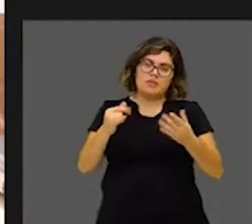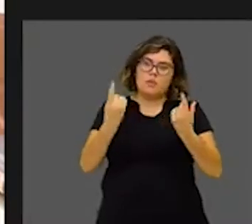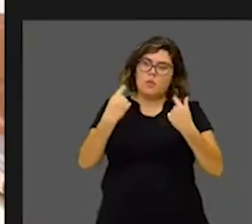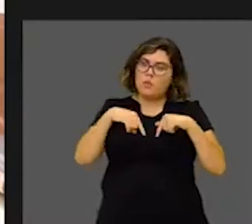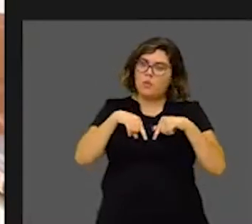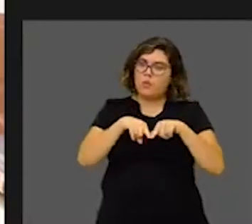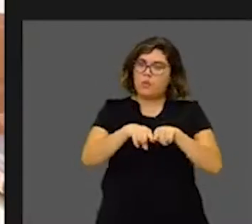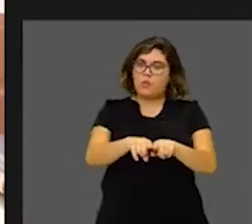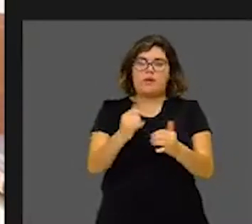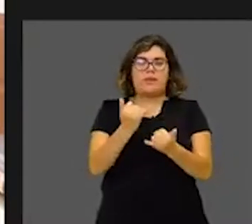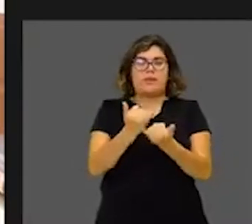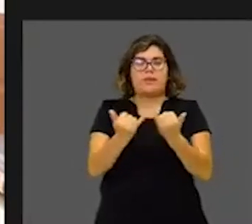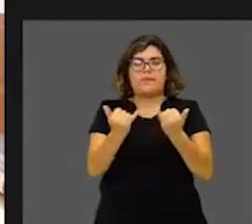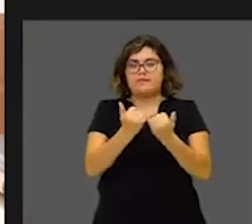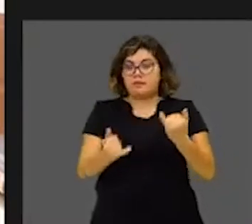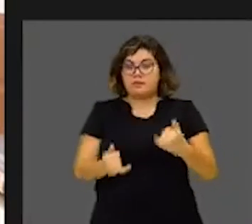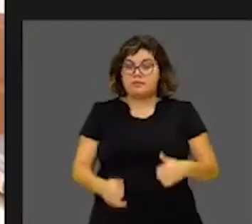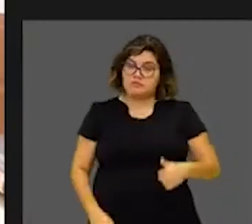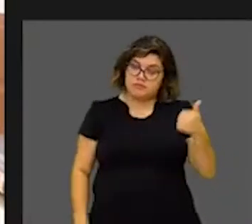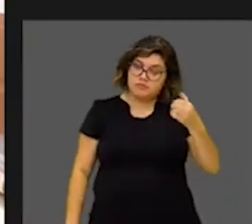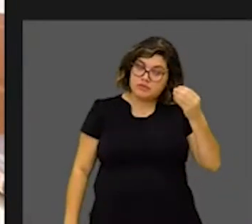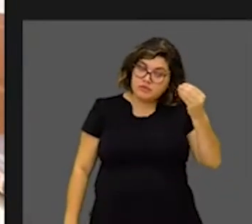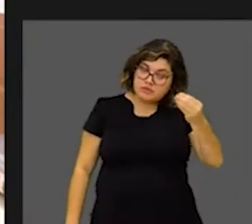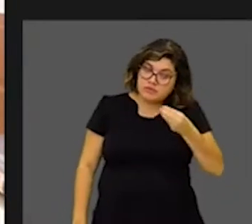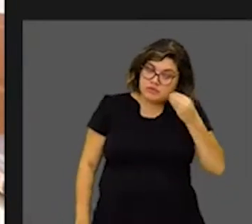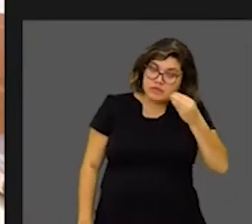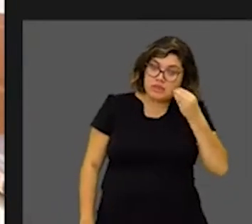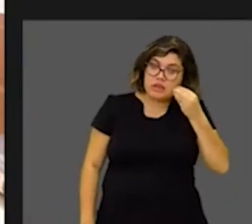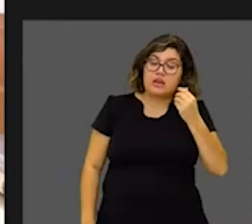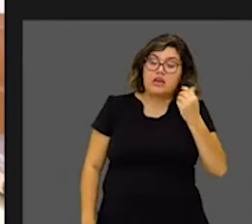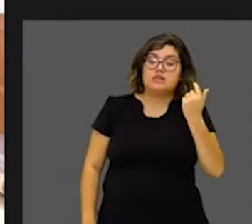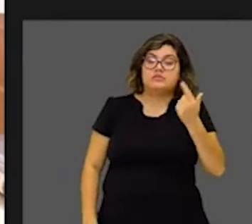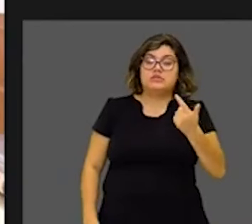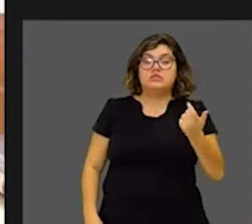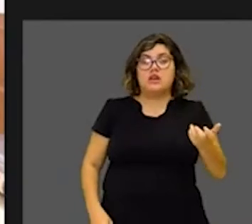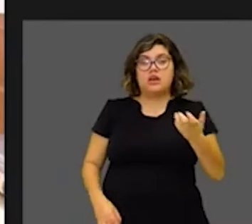uma experimentação sociológica mas se queremos dar uma regulamentação que reconhece essas